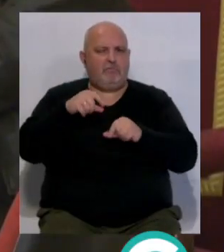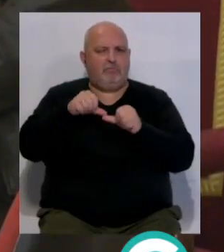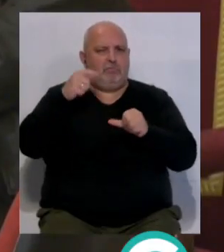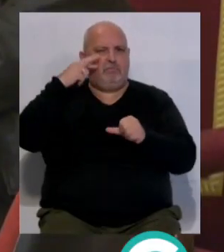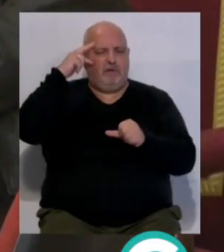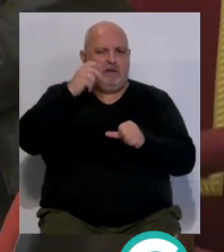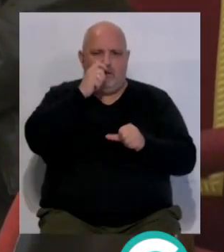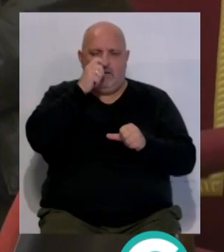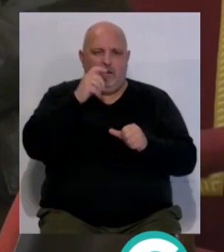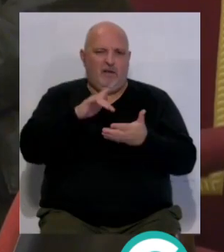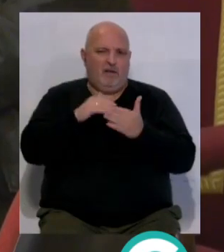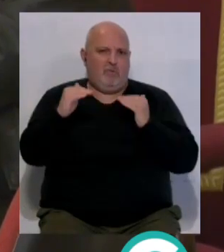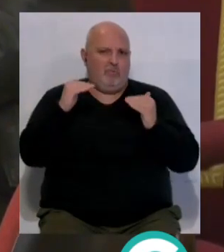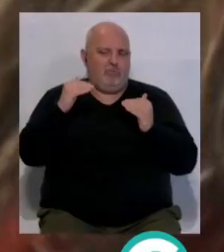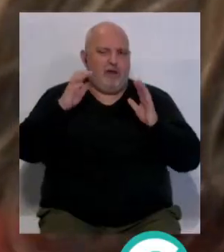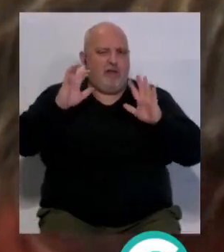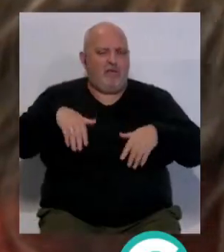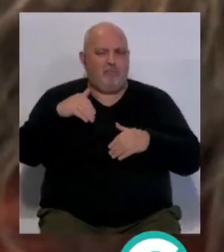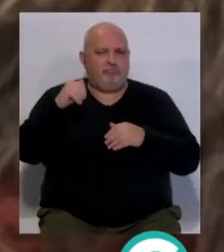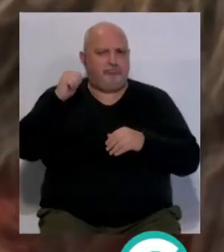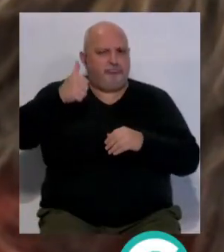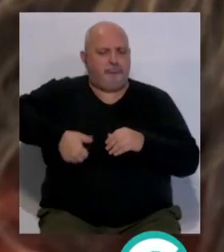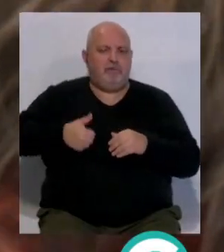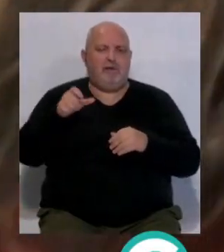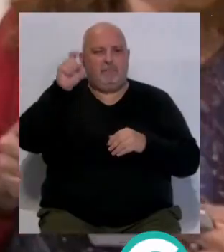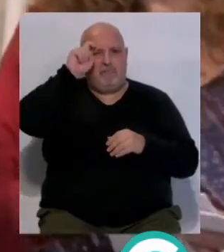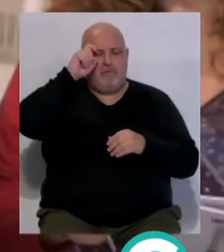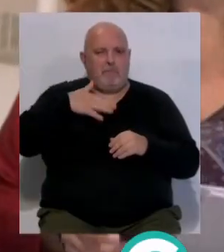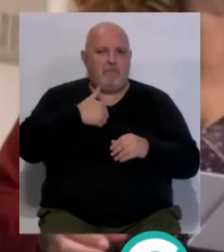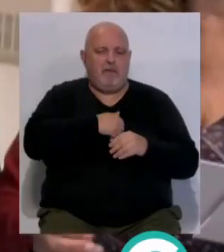apartada de la ejecutiva del partido en Cádiz desde hace años es docente investigadora y gestora